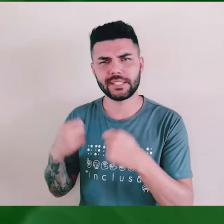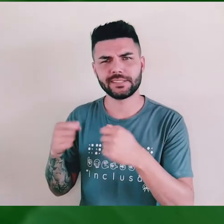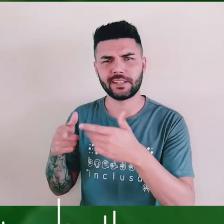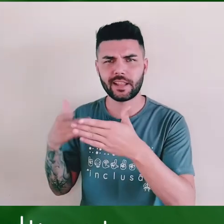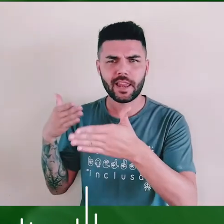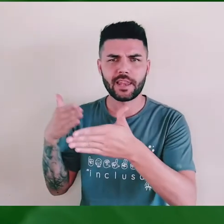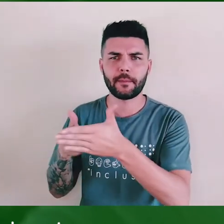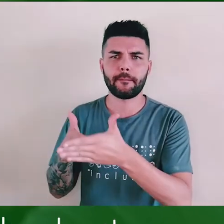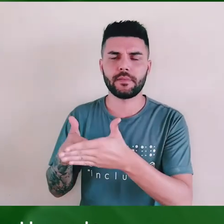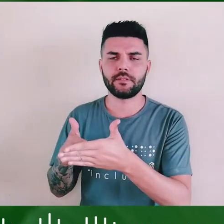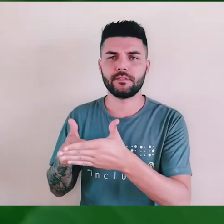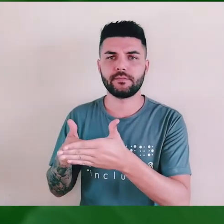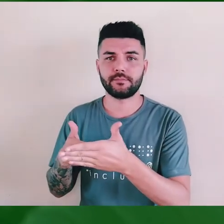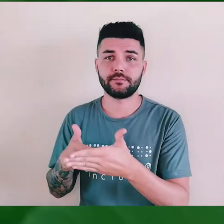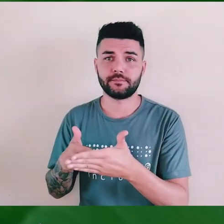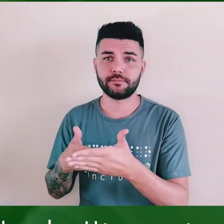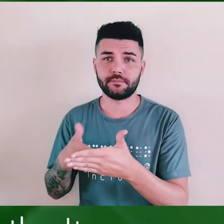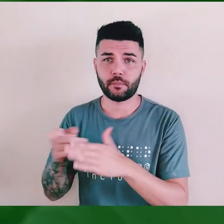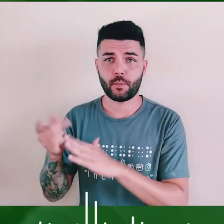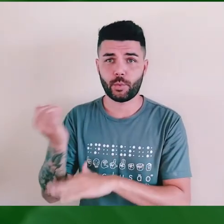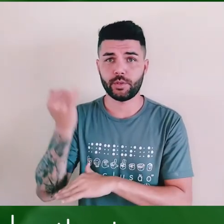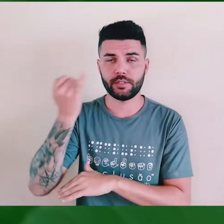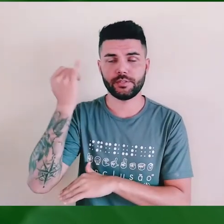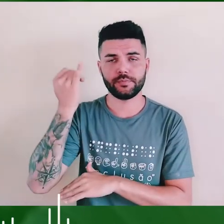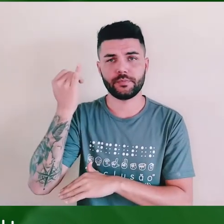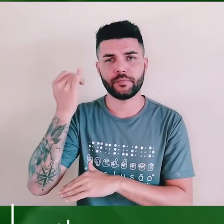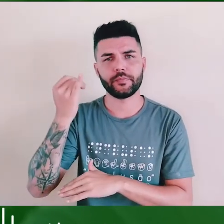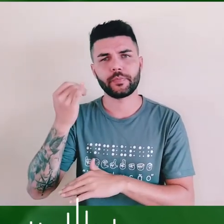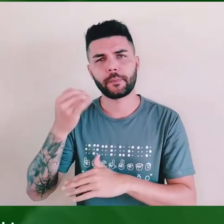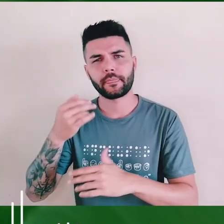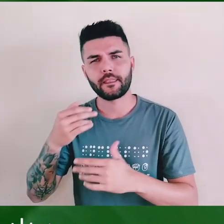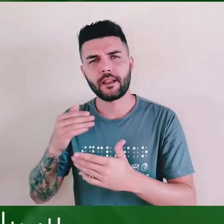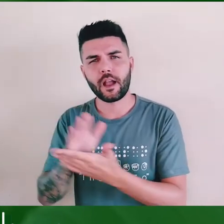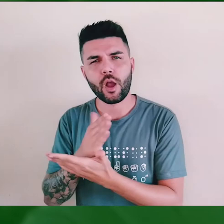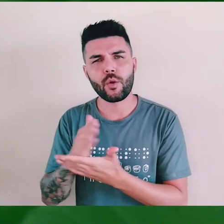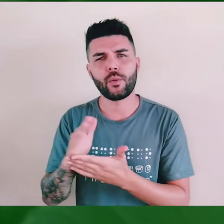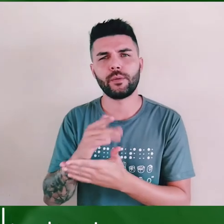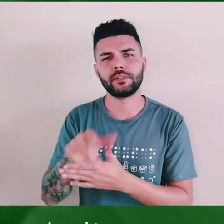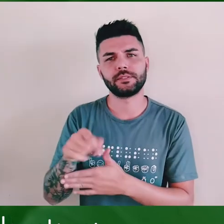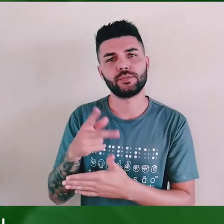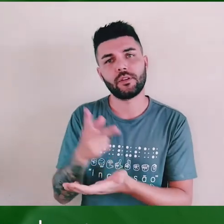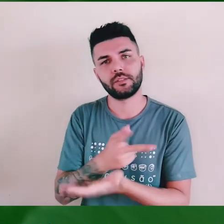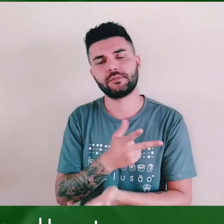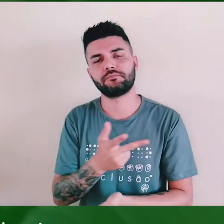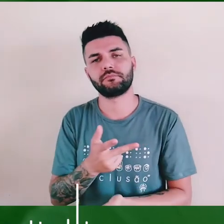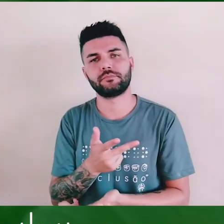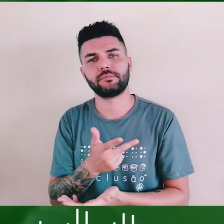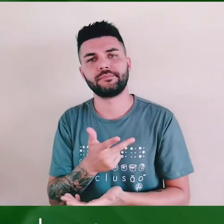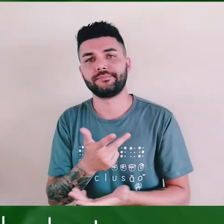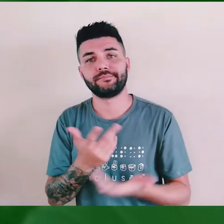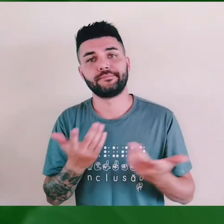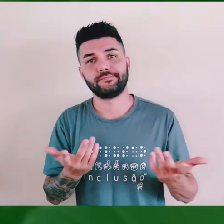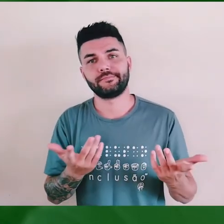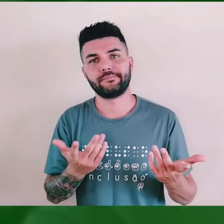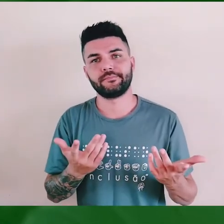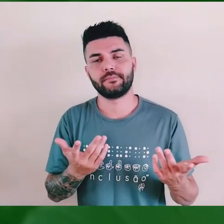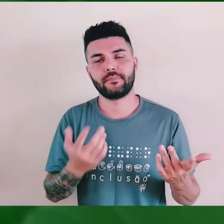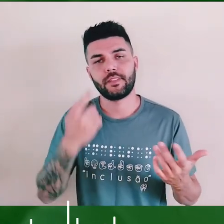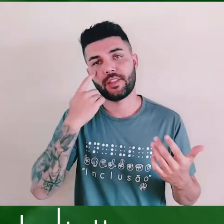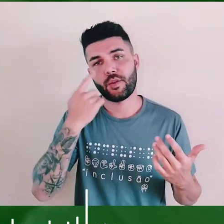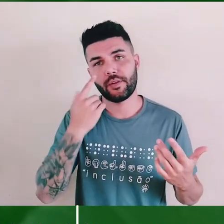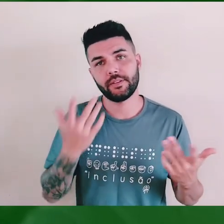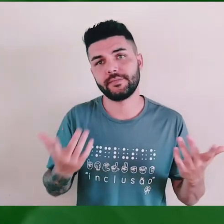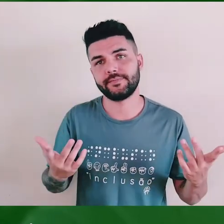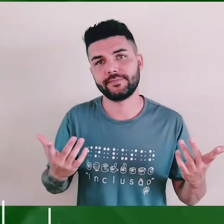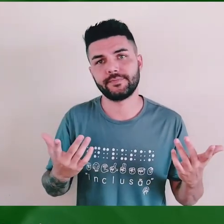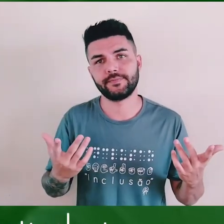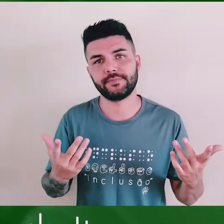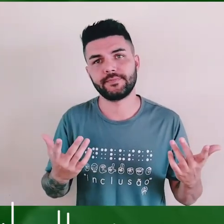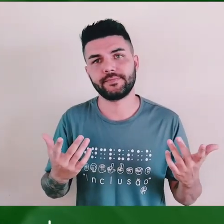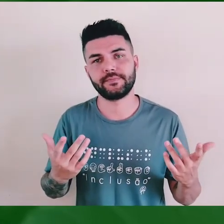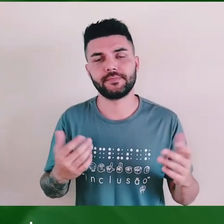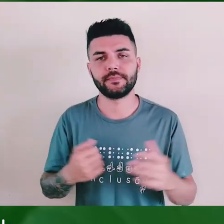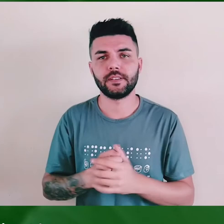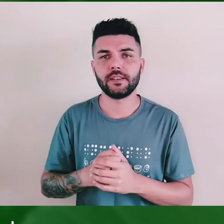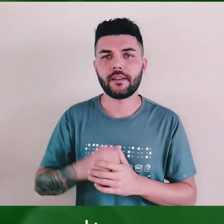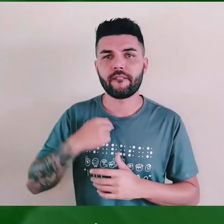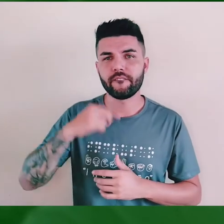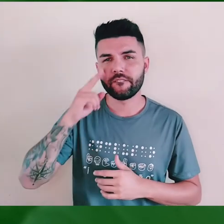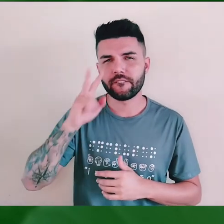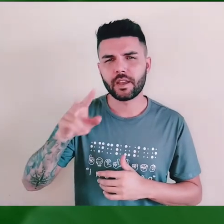acho que algumas coisas tem exagero, uma militância exagerada mas por via de regra, de jeito nenhum.